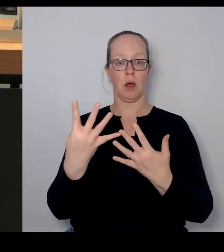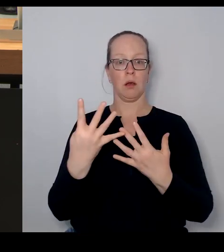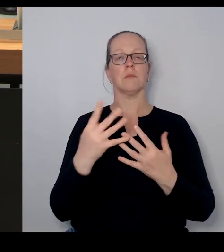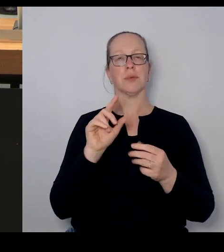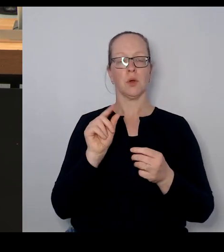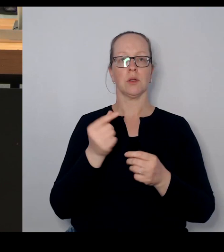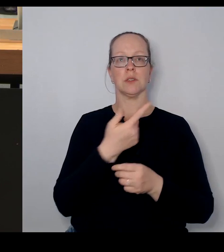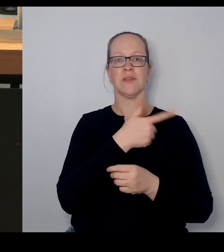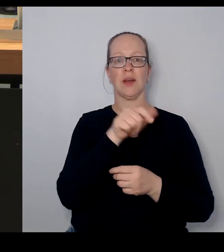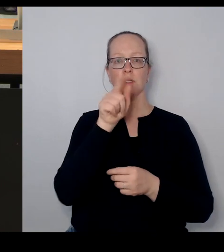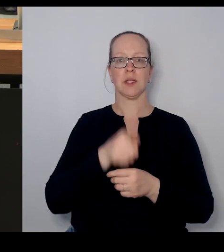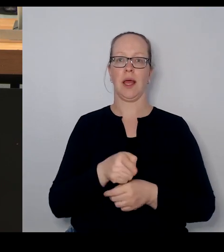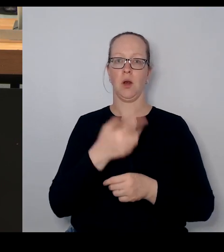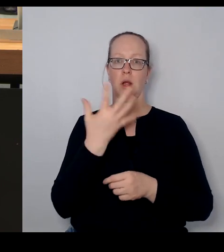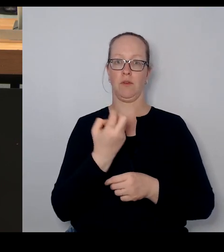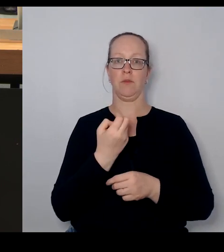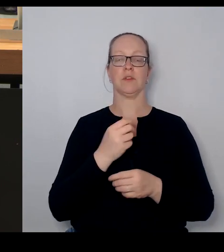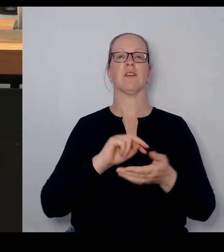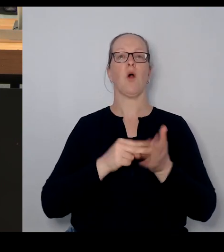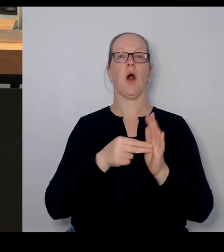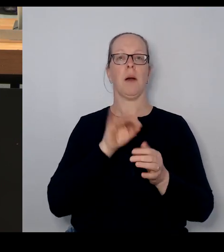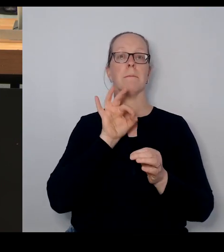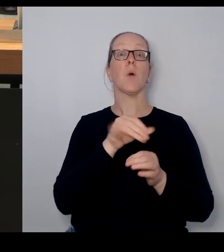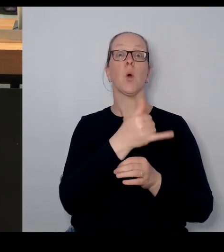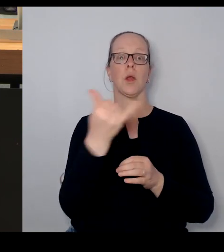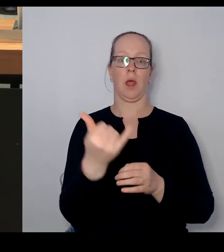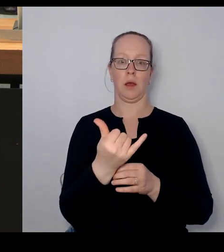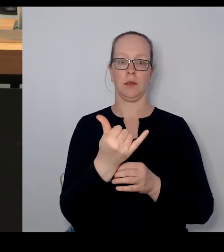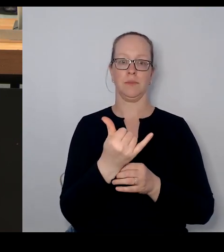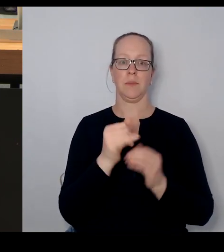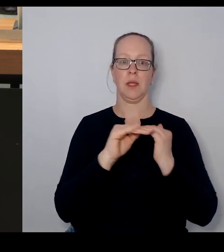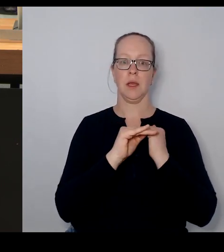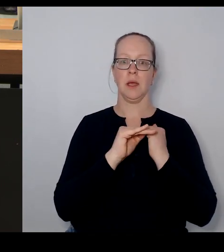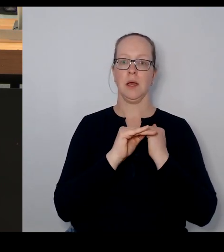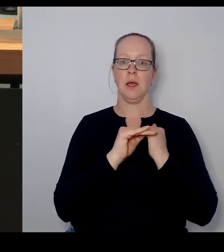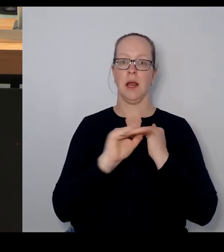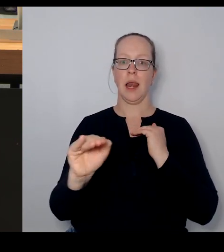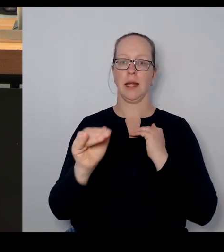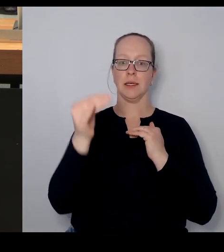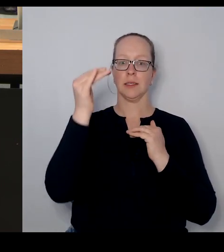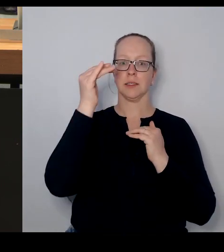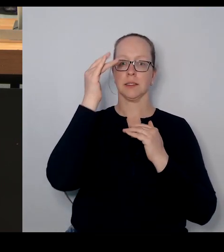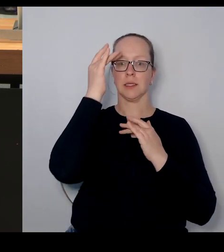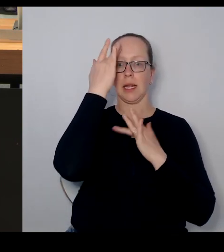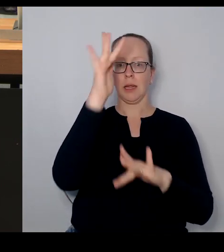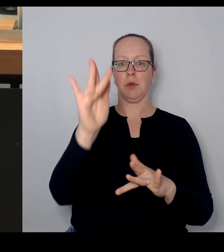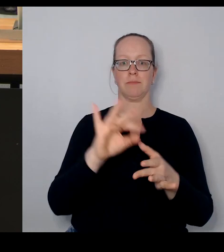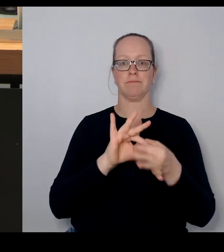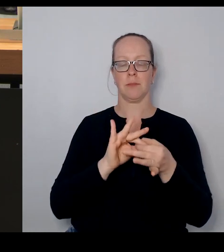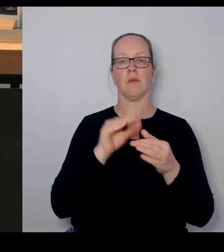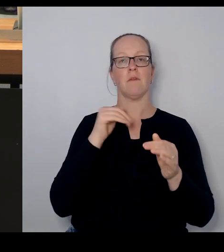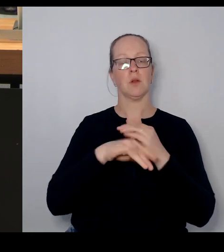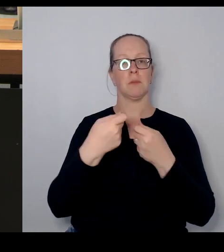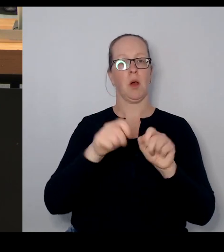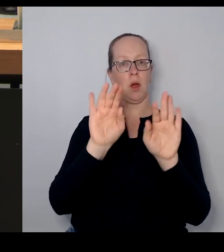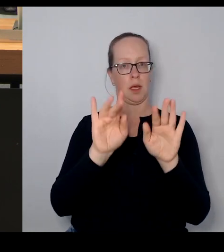neun Jahren sind nach Auskunft der Senatsverwaltung ungefähr 100, das heißt elf pro Jahr.